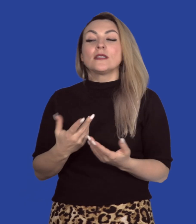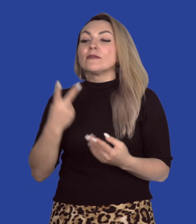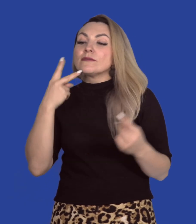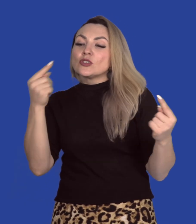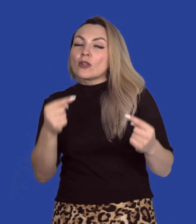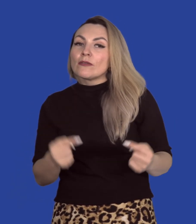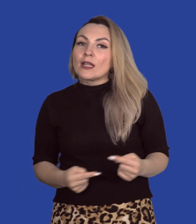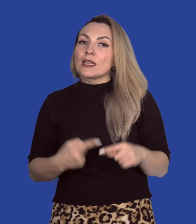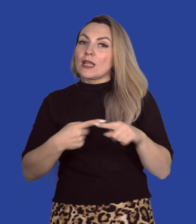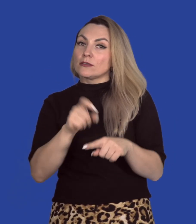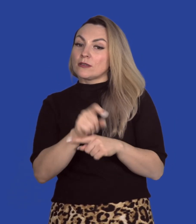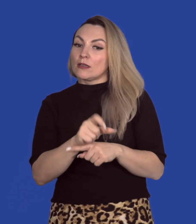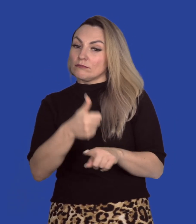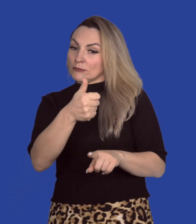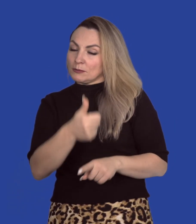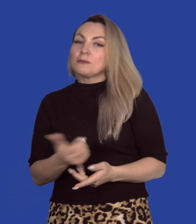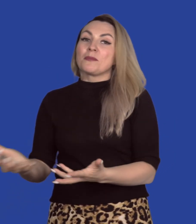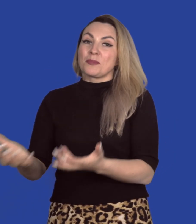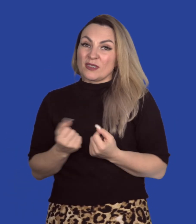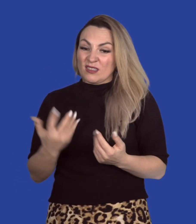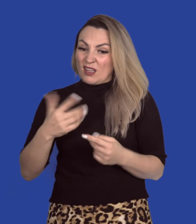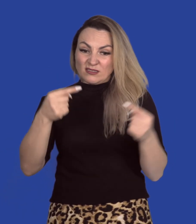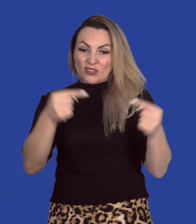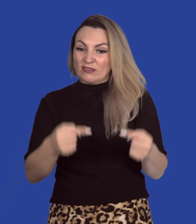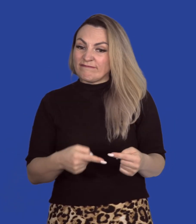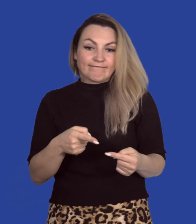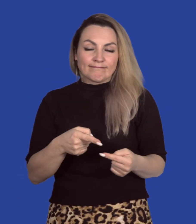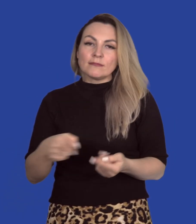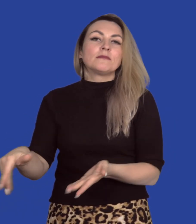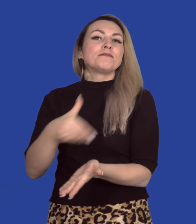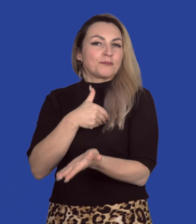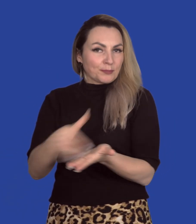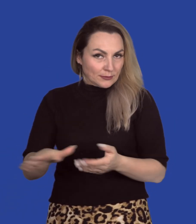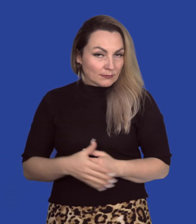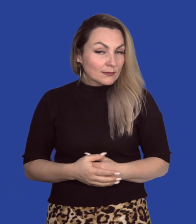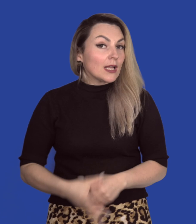на соответствие ТСР техническому заданию, при несоответствии председатели имеют право отказать в закупке ТСР.